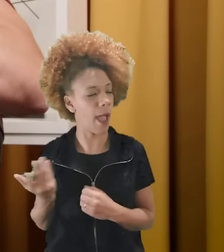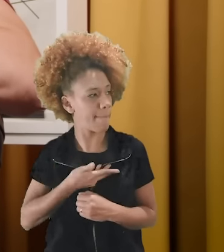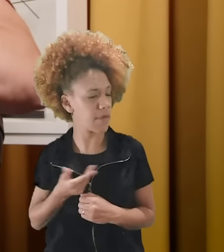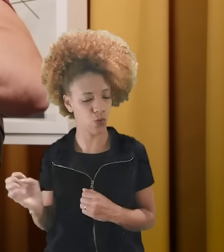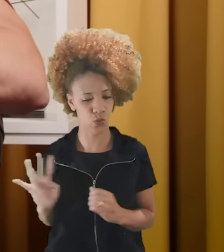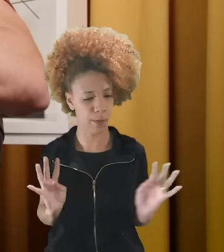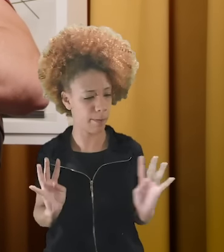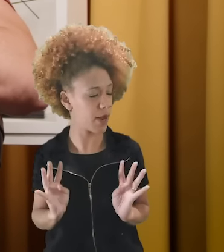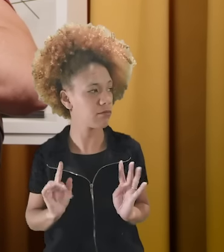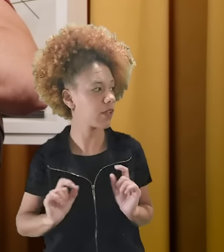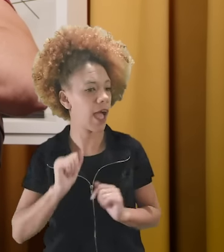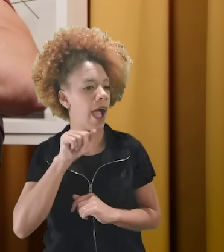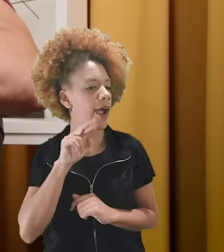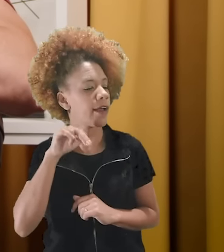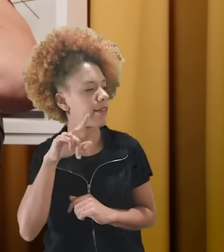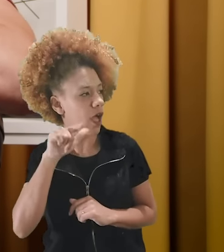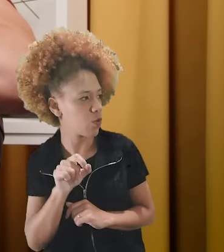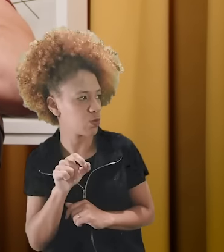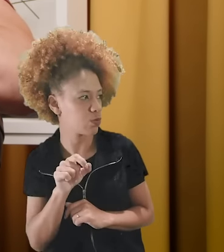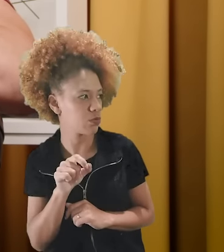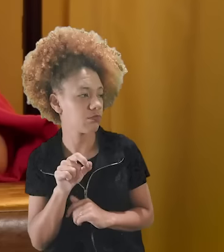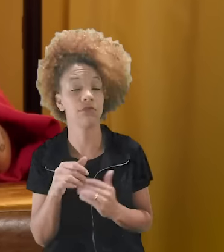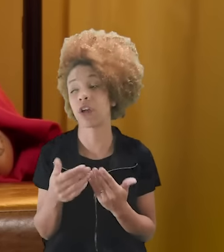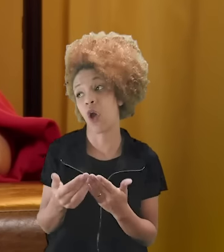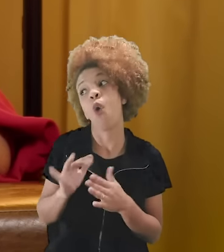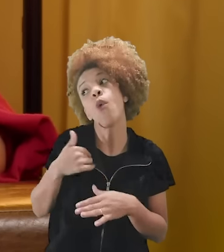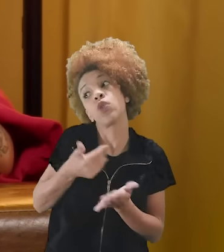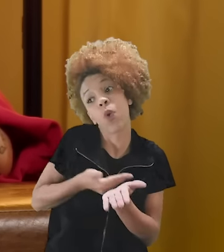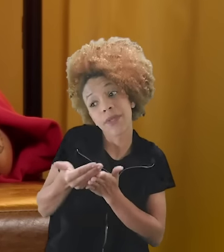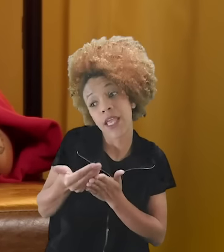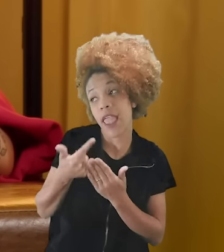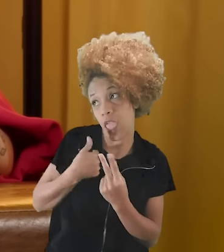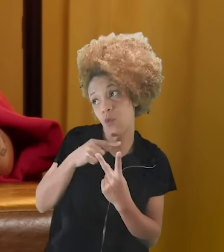com você Arnaldo César Coelho do seu lado ali tem alguém quando eu comecei era só eu eu e o Osvaldo